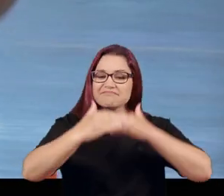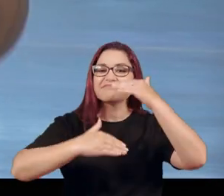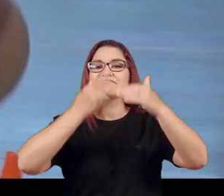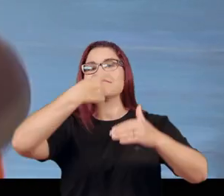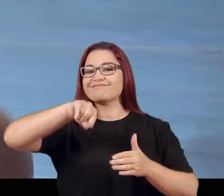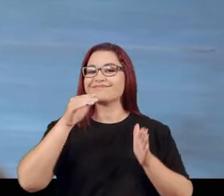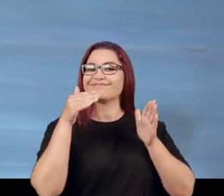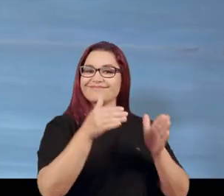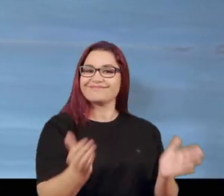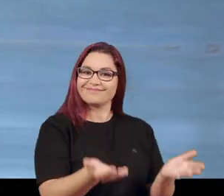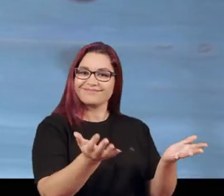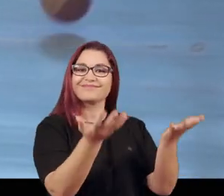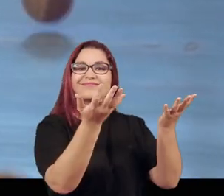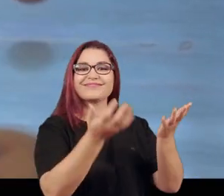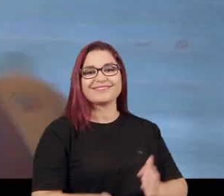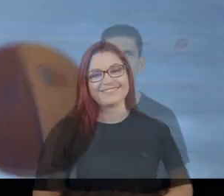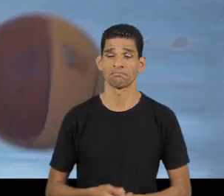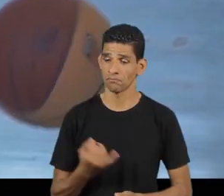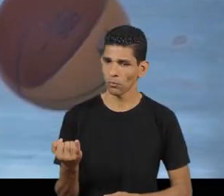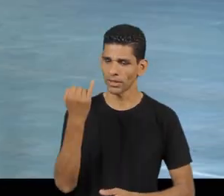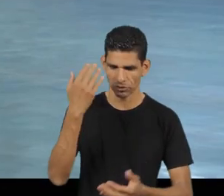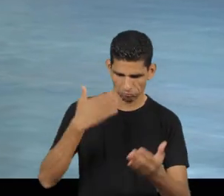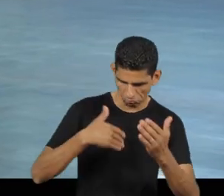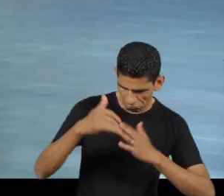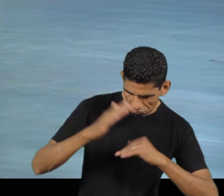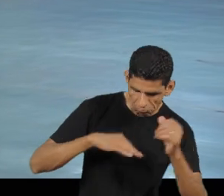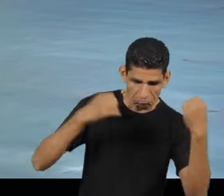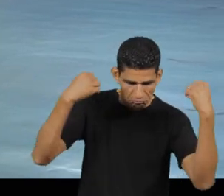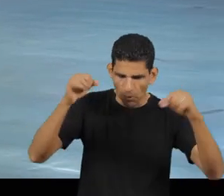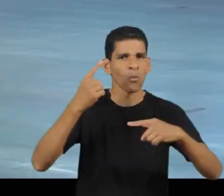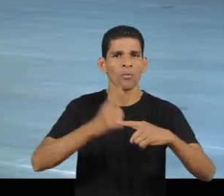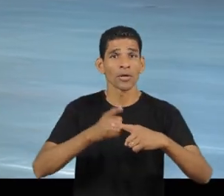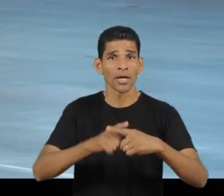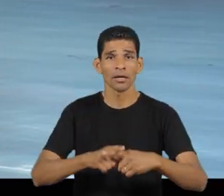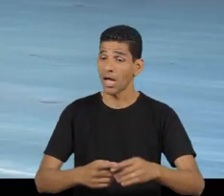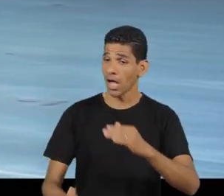capacidades e é isso que a gente tem que focar. A importância é enorme porque,